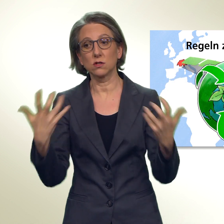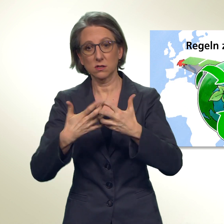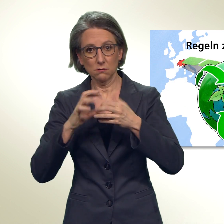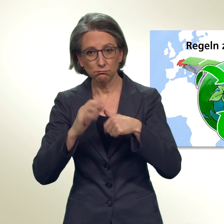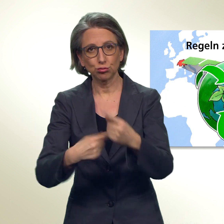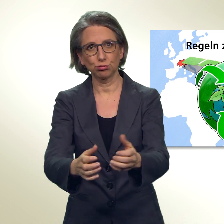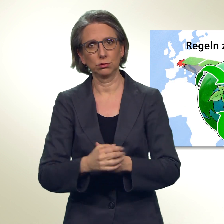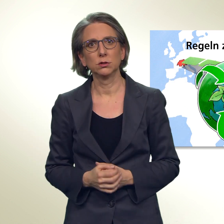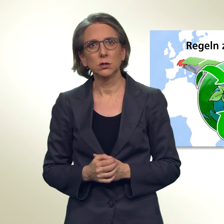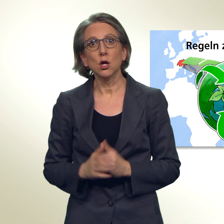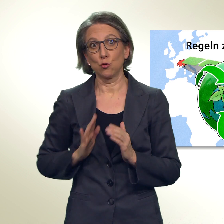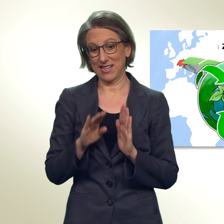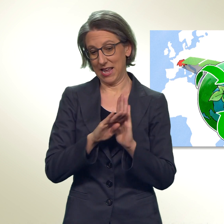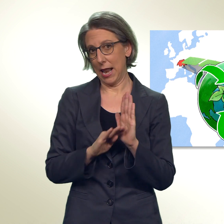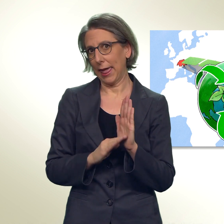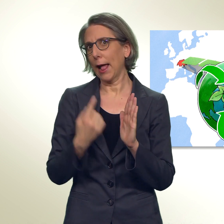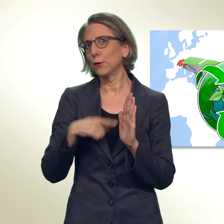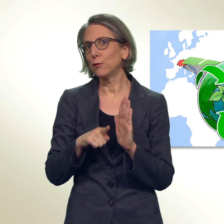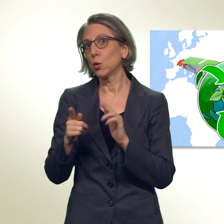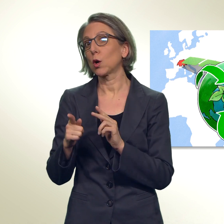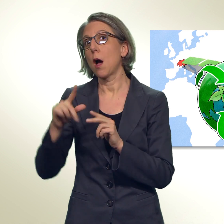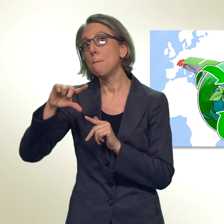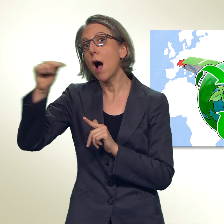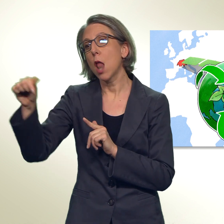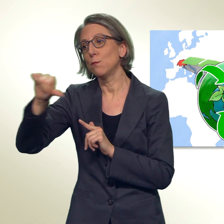Spezielle Regeln sollen dabei für den Import von Palmöl gelten.